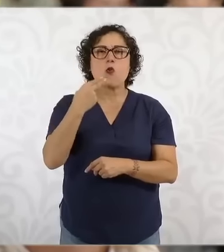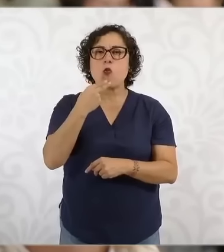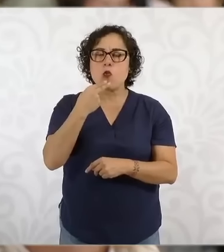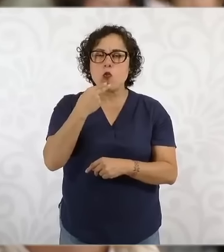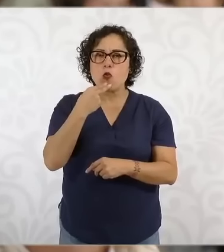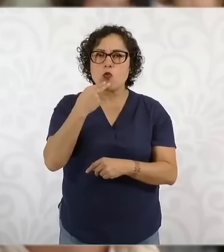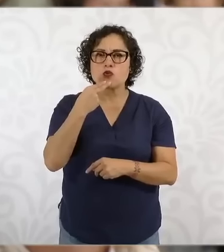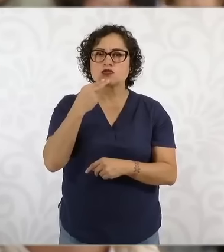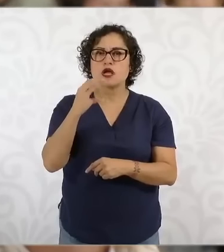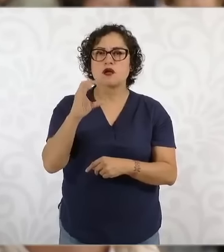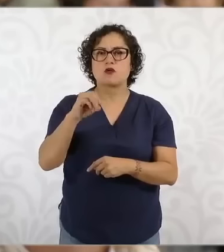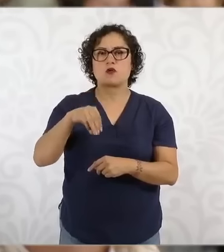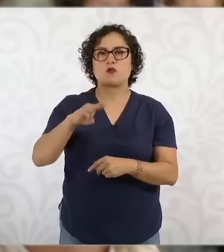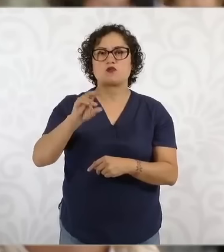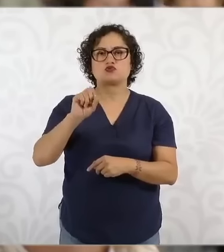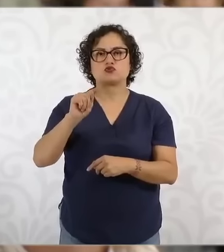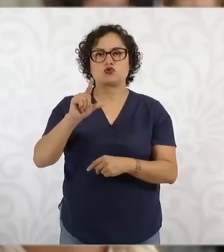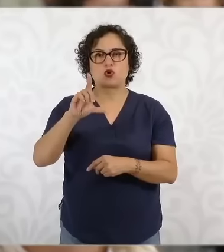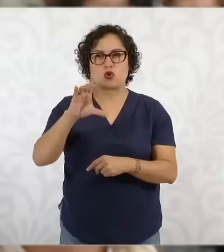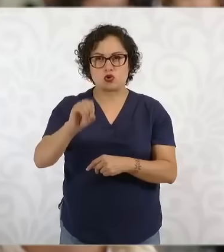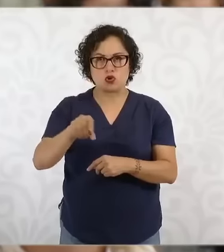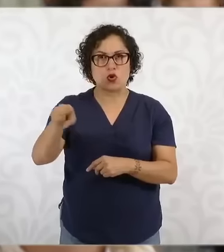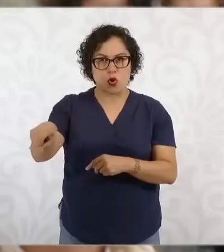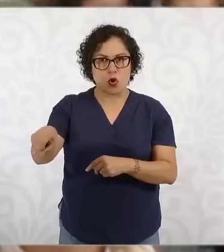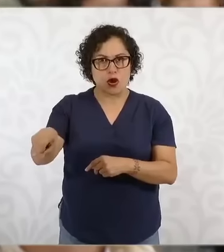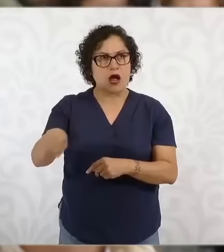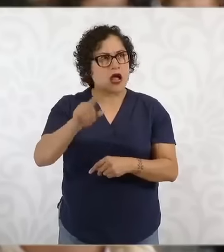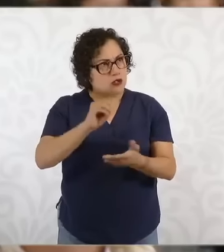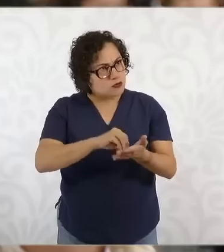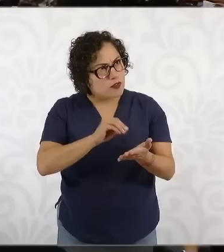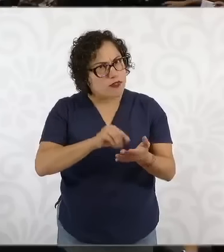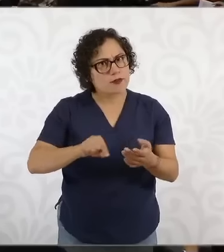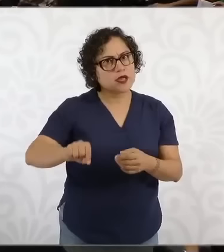combustolio. Siguen habiendo plantas con combustolio es una de las cinco nuevas. No,